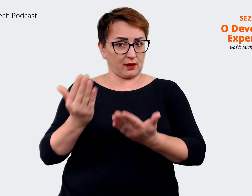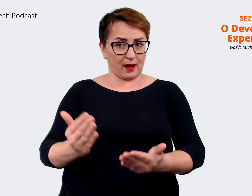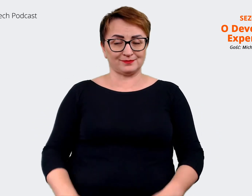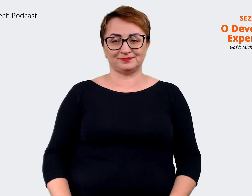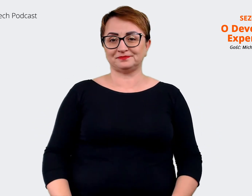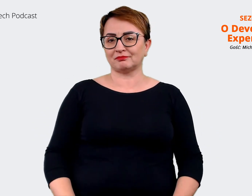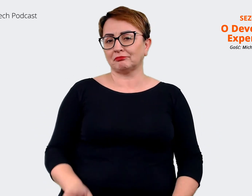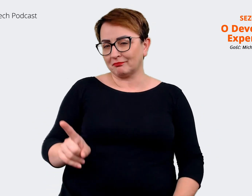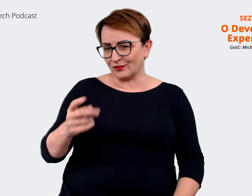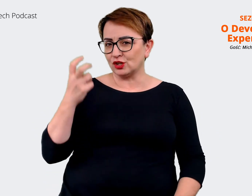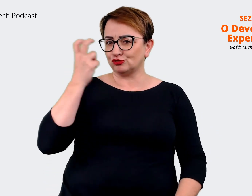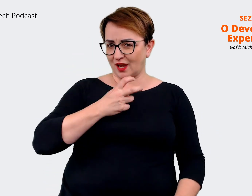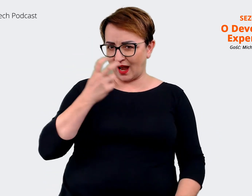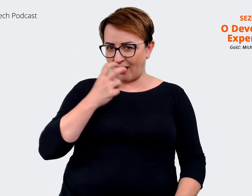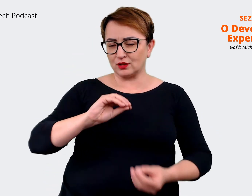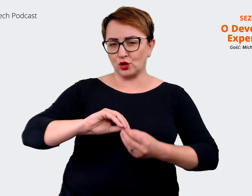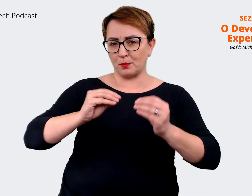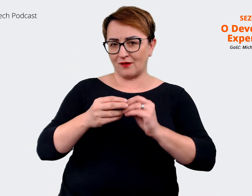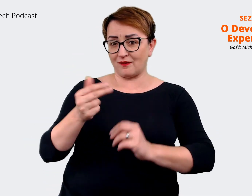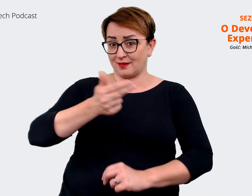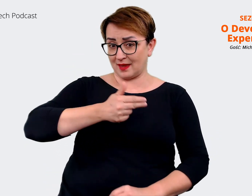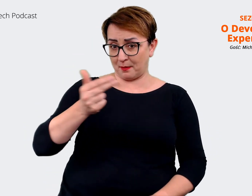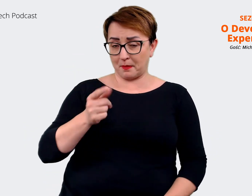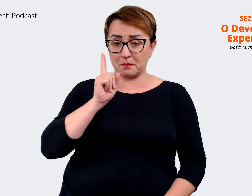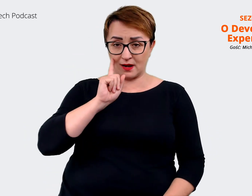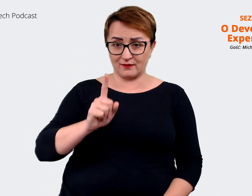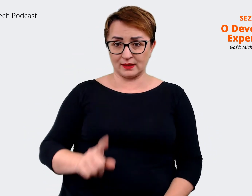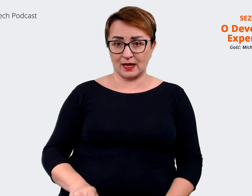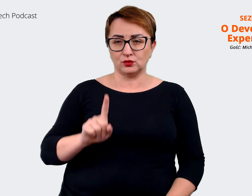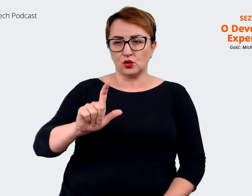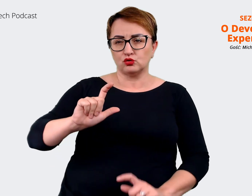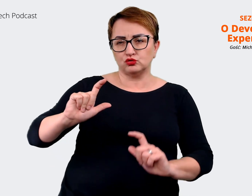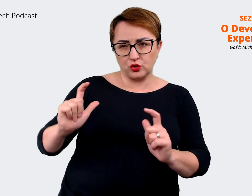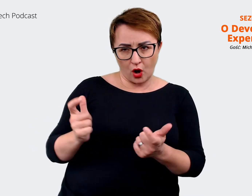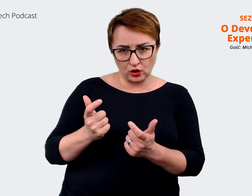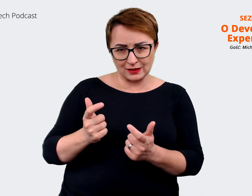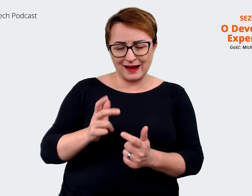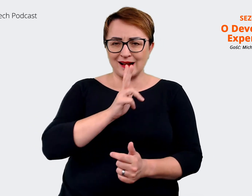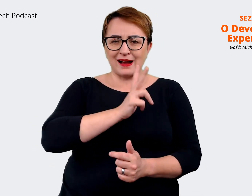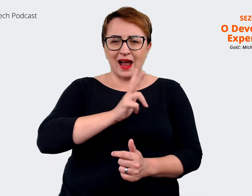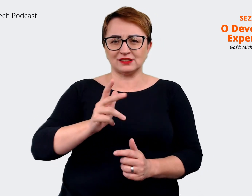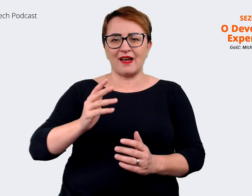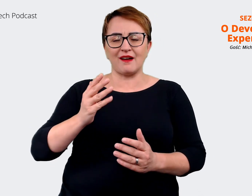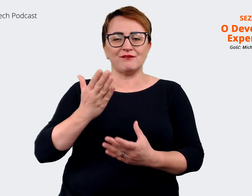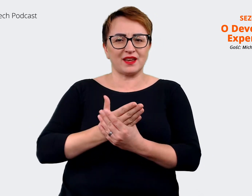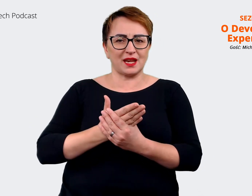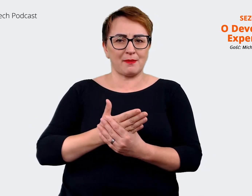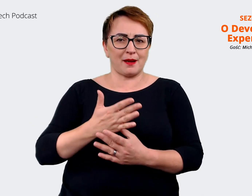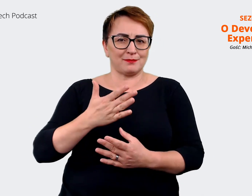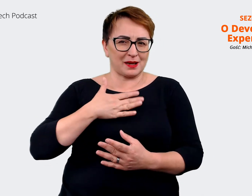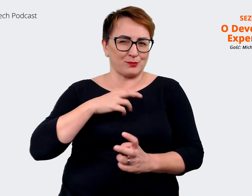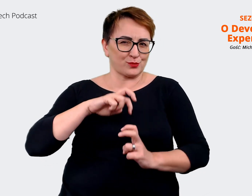i złożony temat, bo to jest coś, z czym każda firma się boryka. W sensie jak np. stwierdzić,